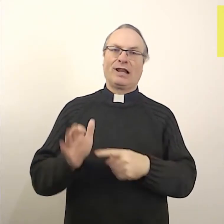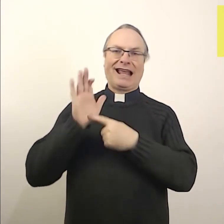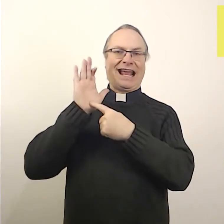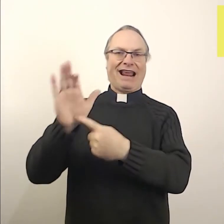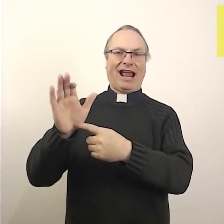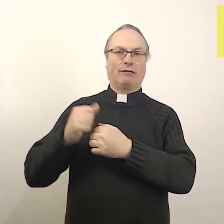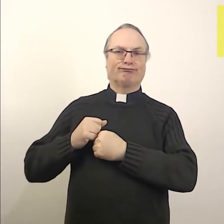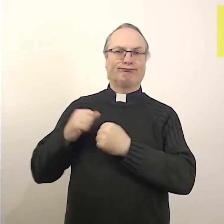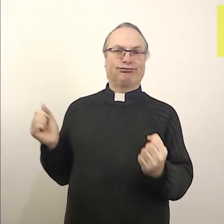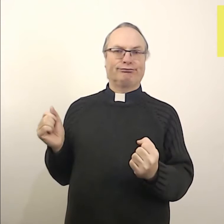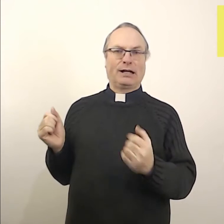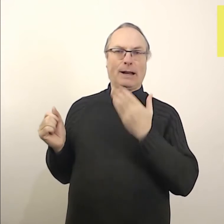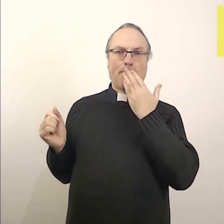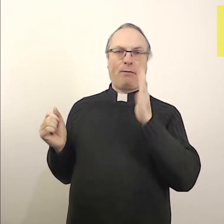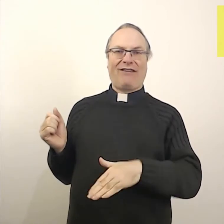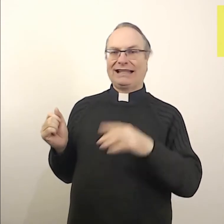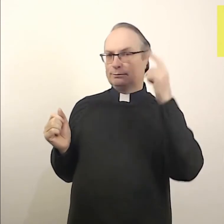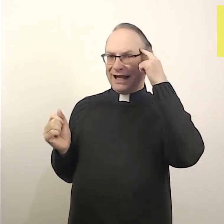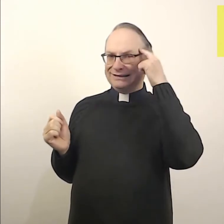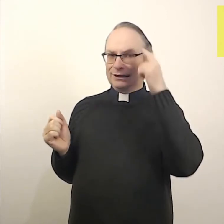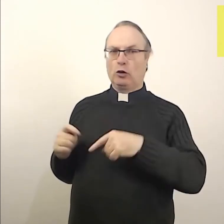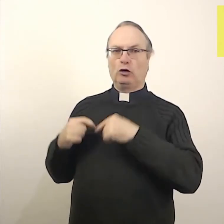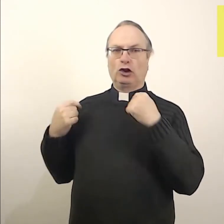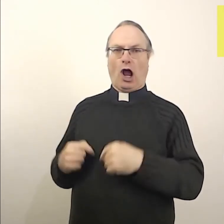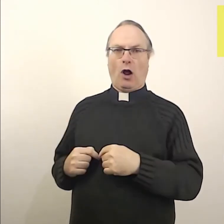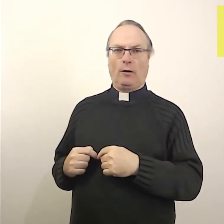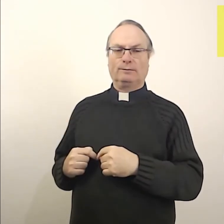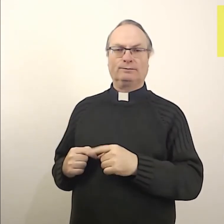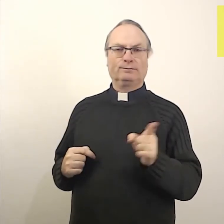révèle les mauvaises pensées du cœur.